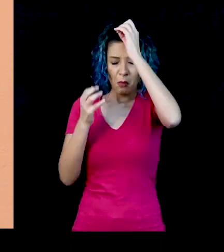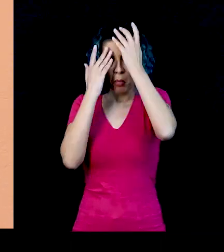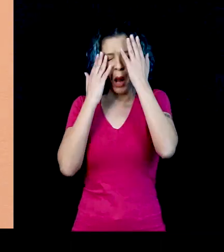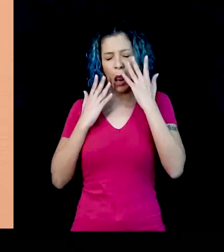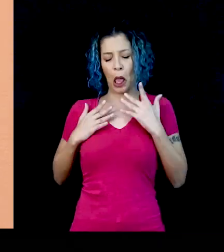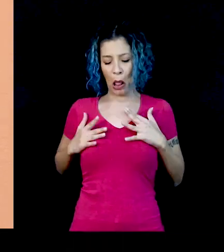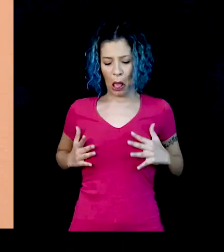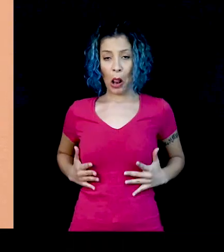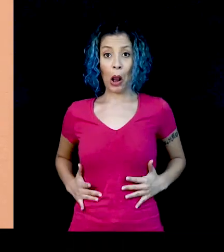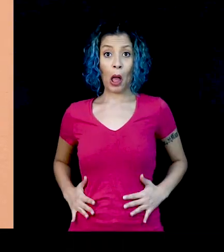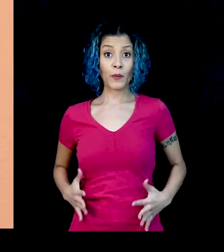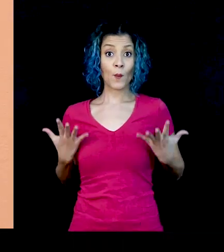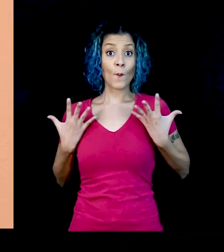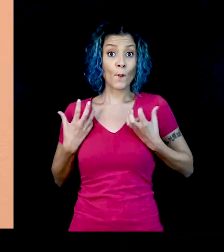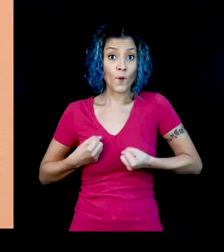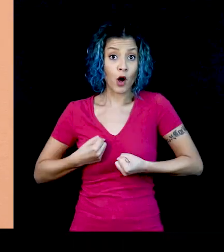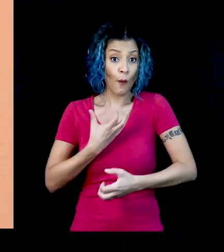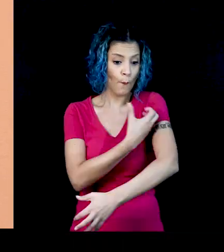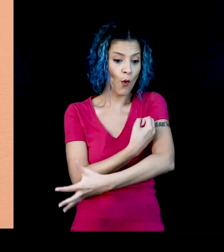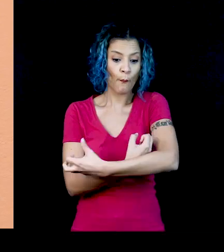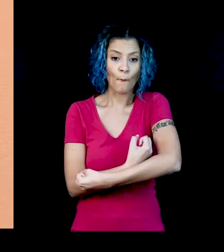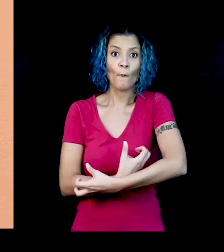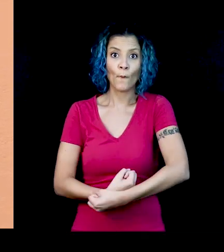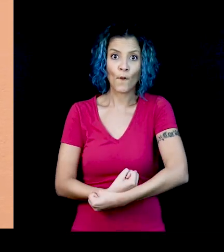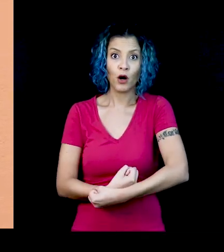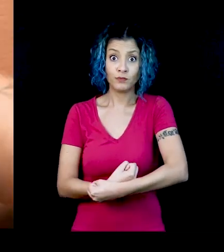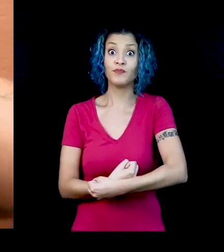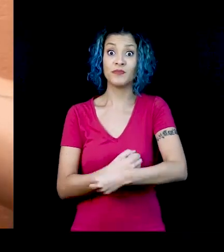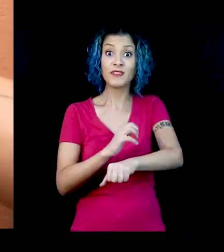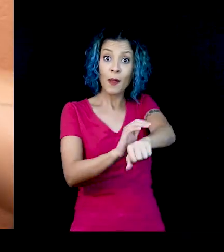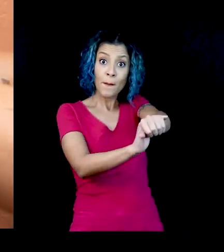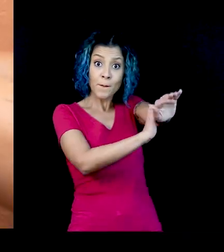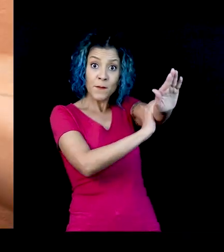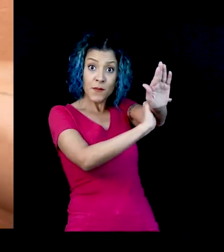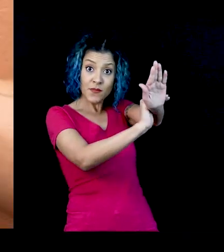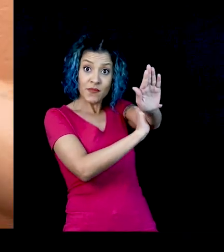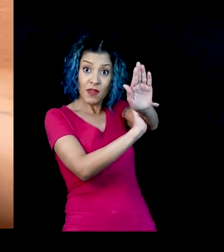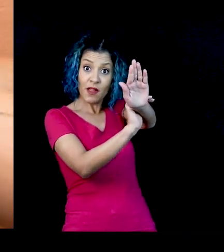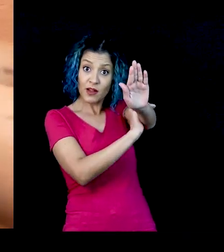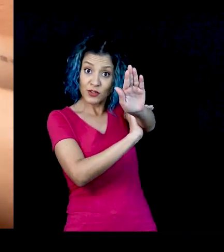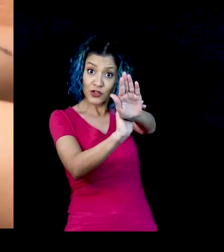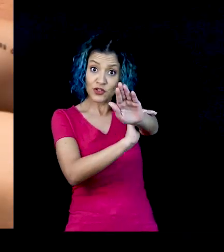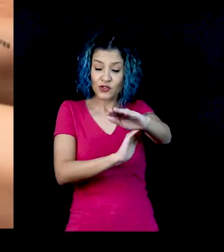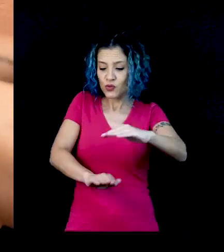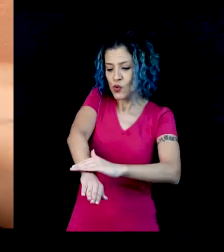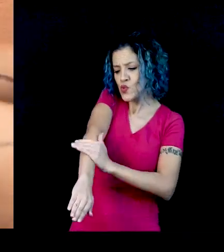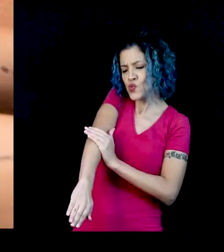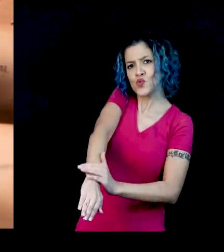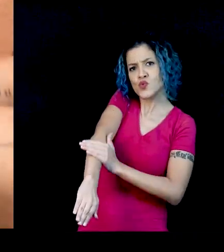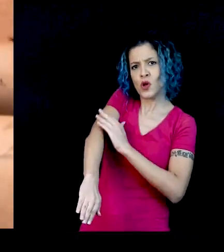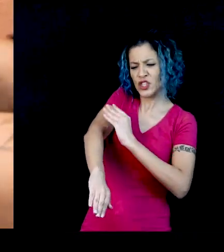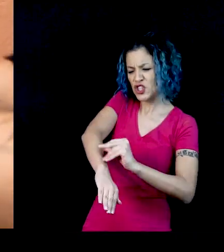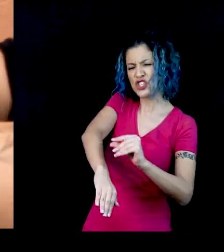e ela secou. Vamos, então, começar a tirar essa tinta,